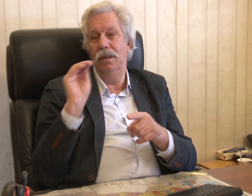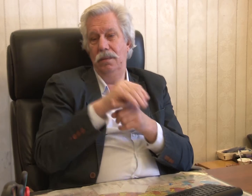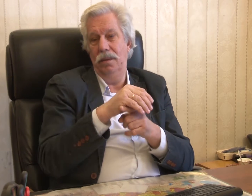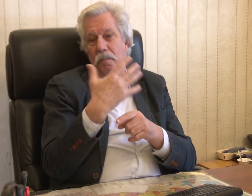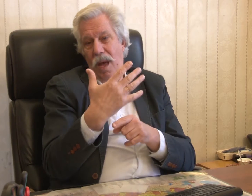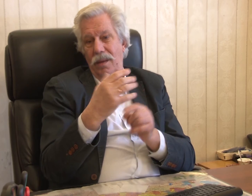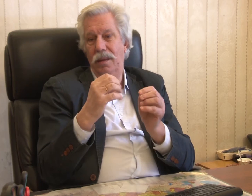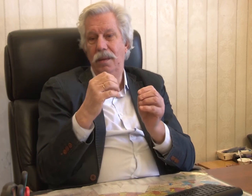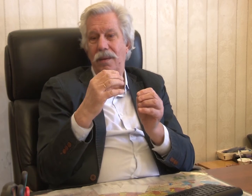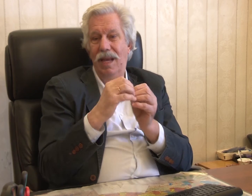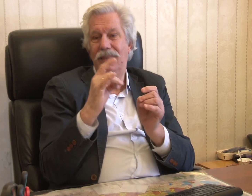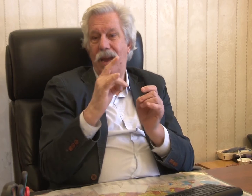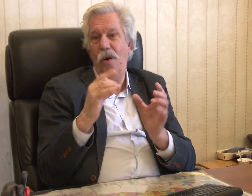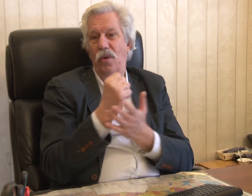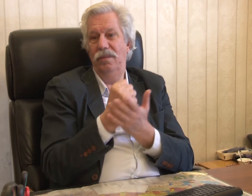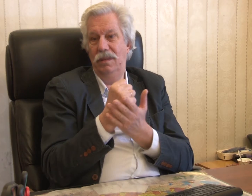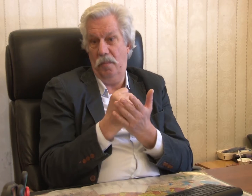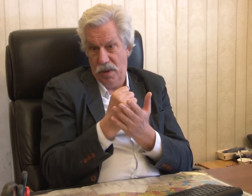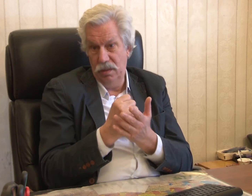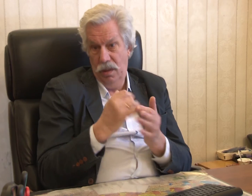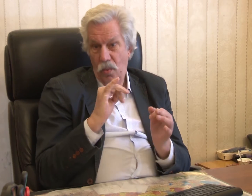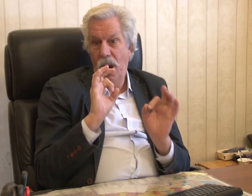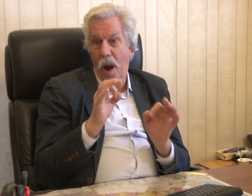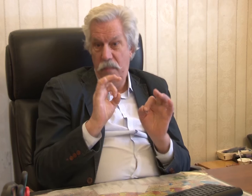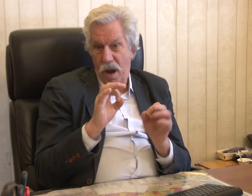добавляем 5-10 регионов на запас